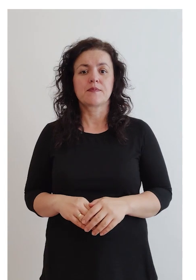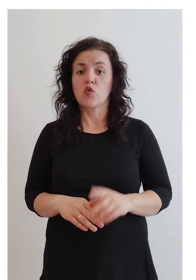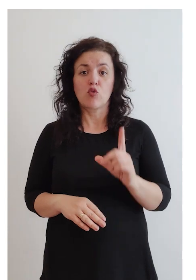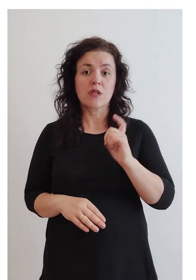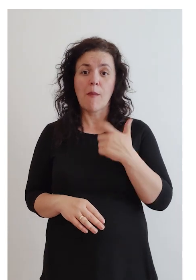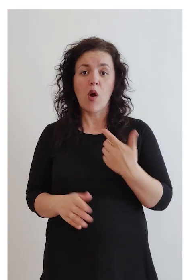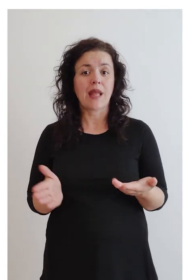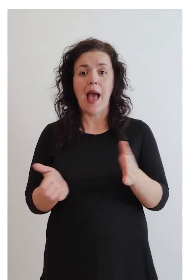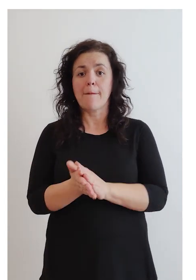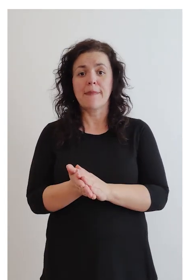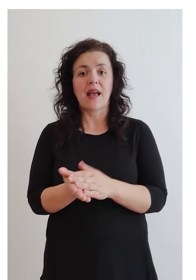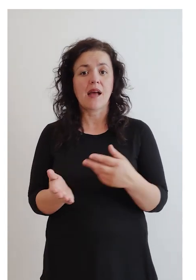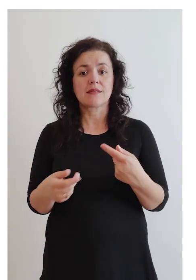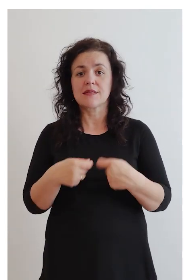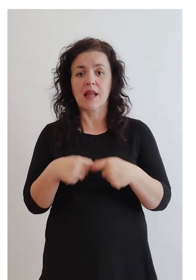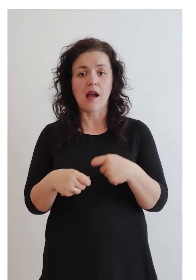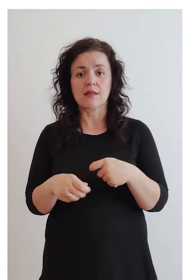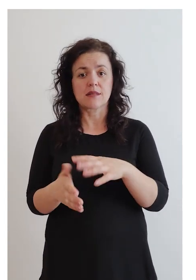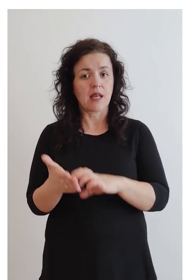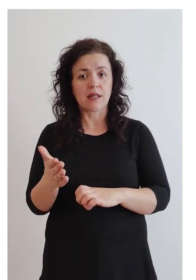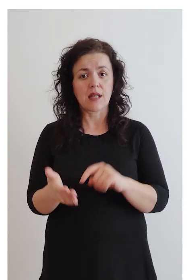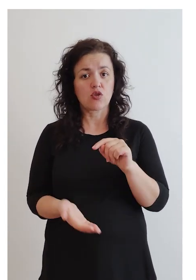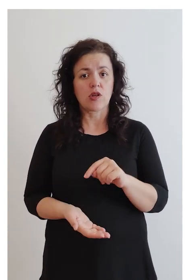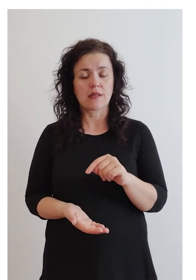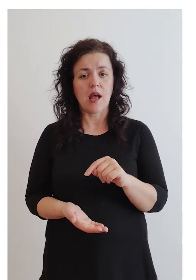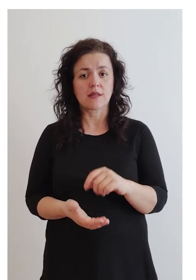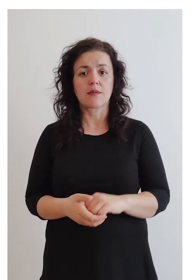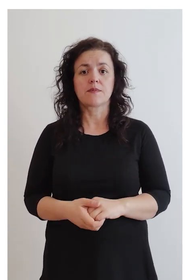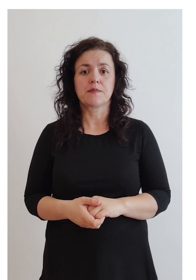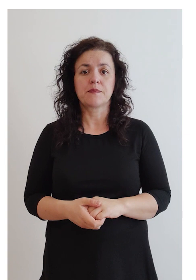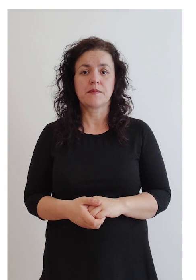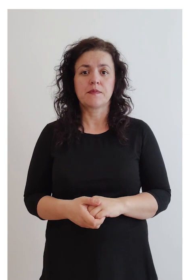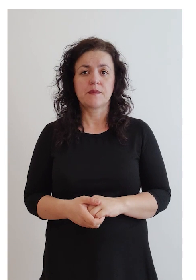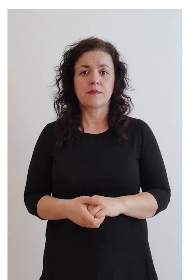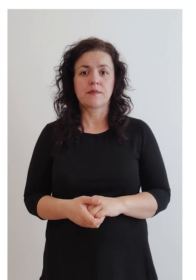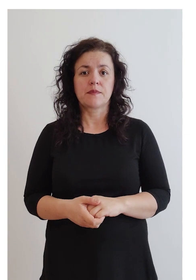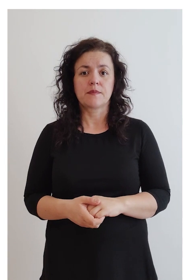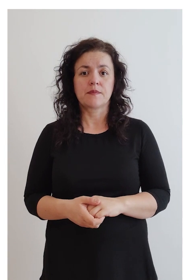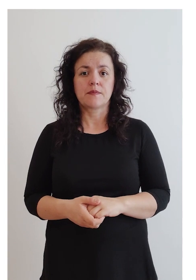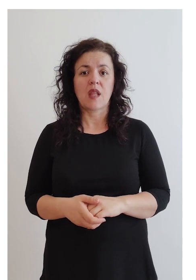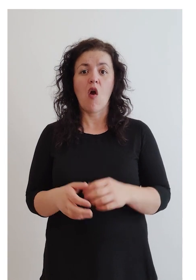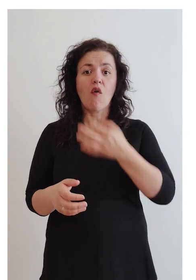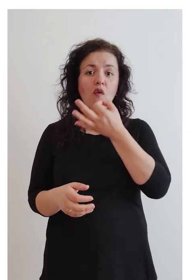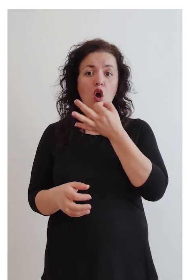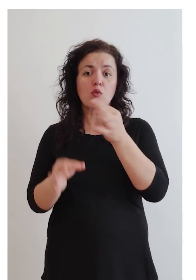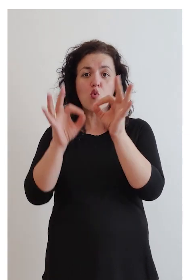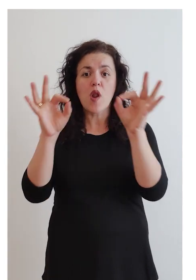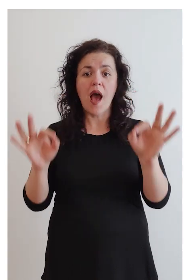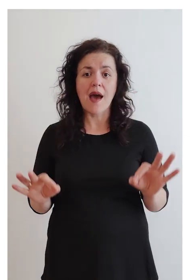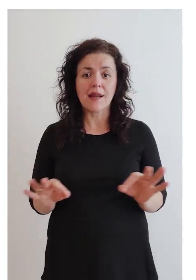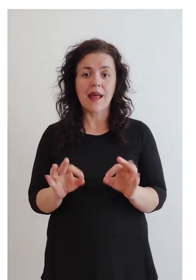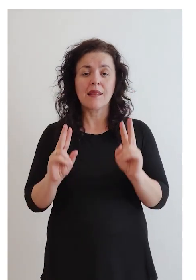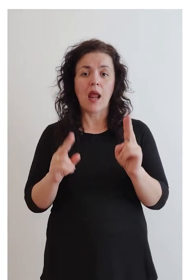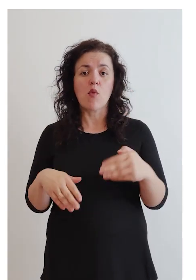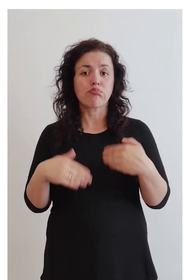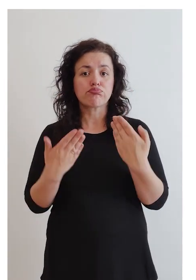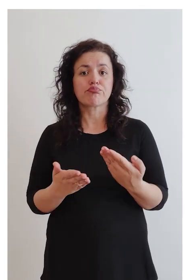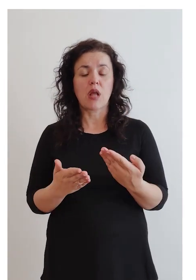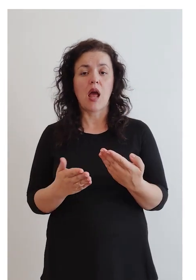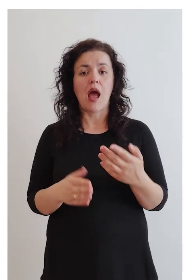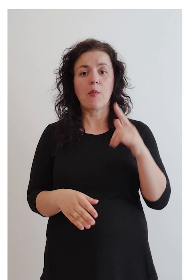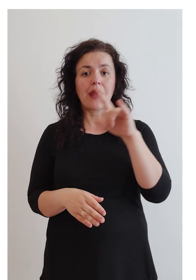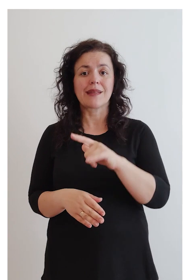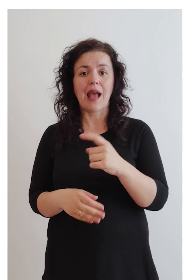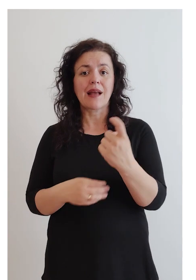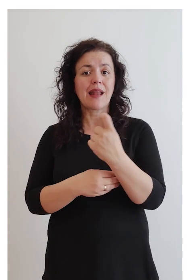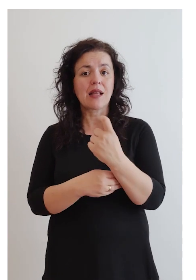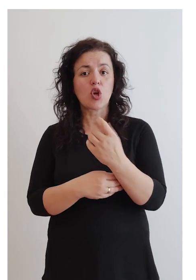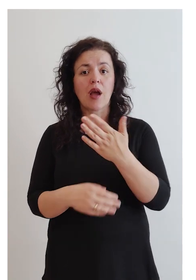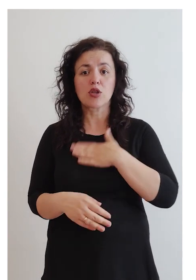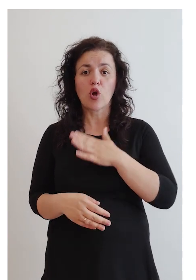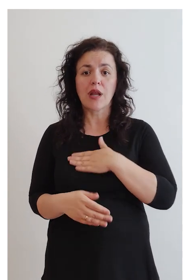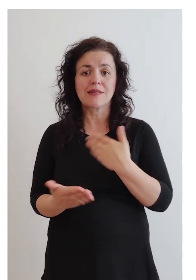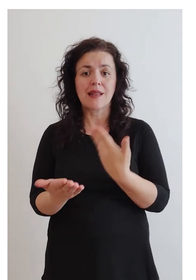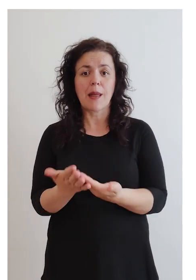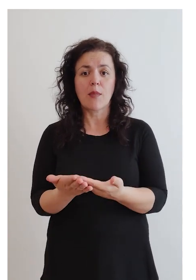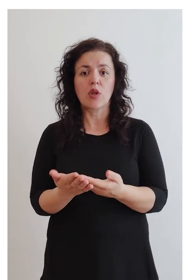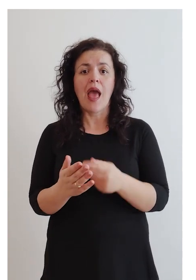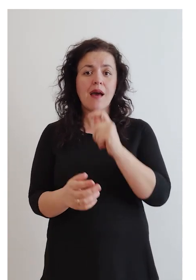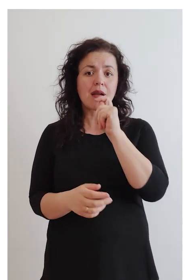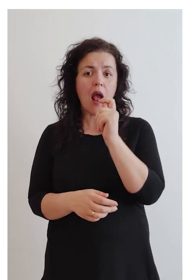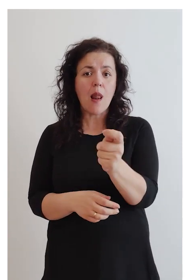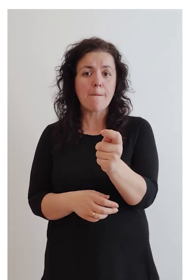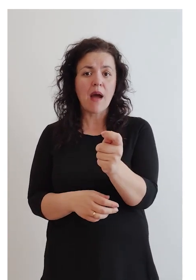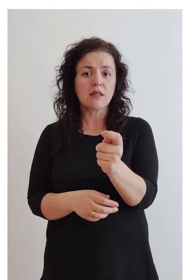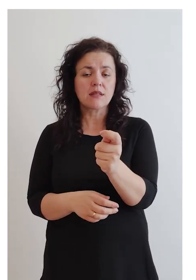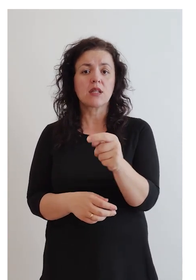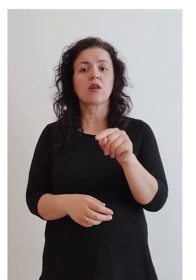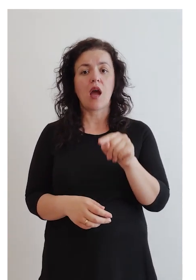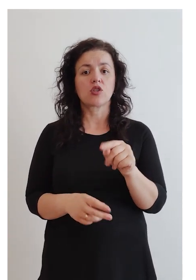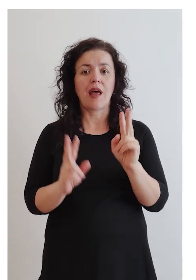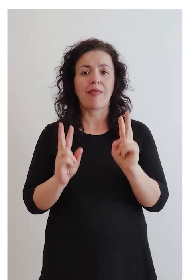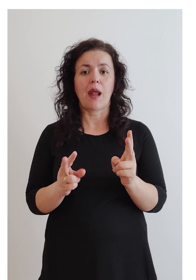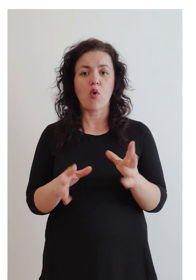Formularele trebuie furnizate la aeroport clienților care doresc să depună reclamații, iar acestea trebuie acceptate ca revendicări valabile conform regulamentului